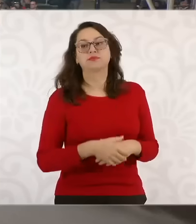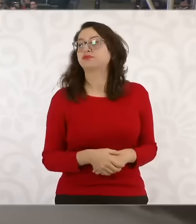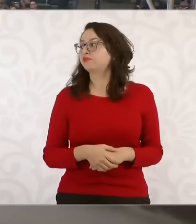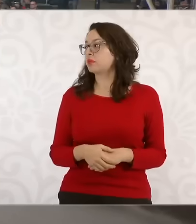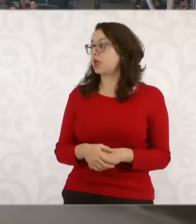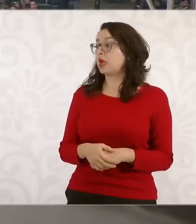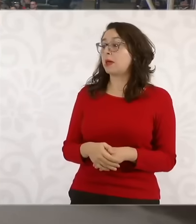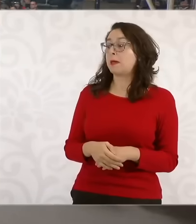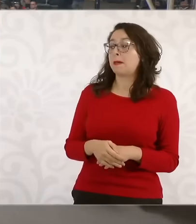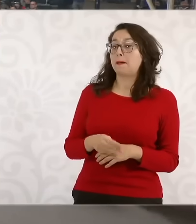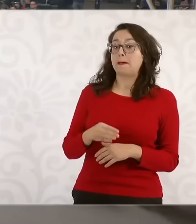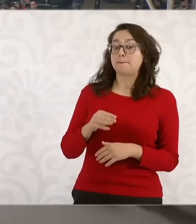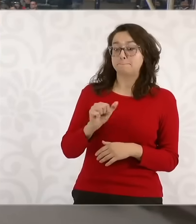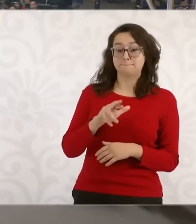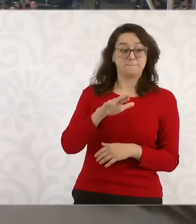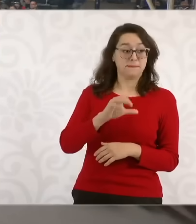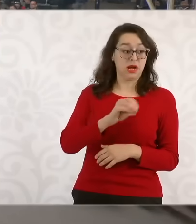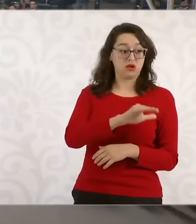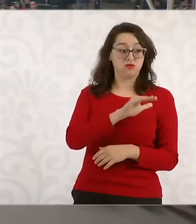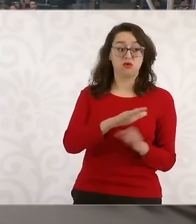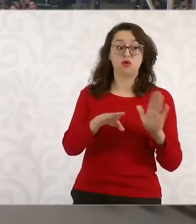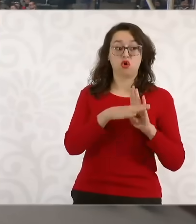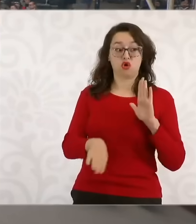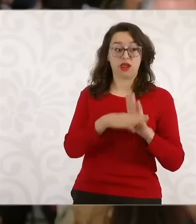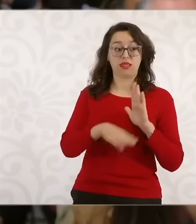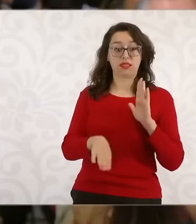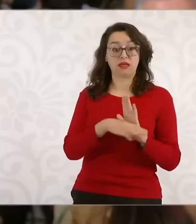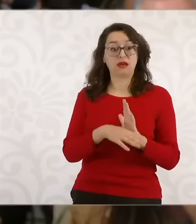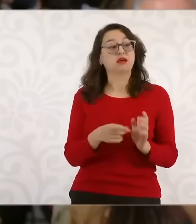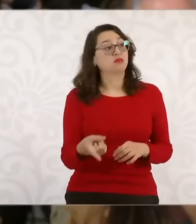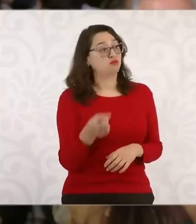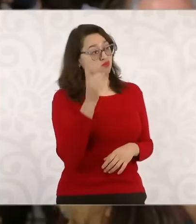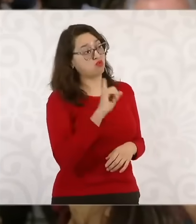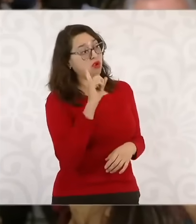para que lo vea con la conve tiene tiene su su salud quebrantada. Eh, pero yo no puedo tener